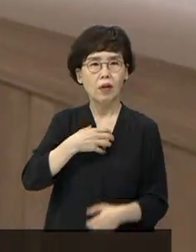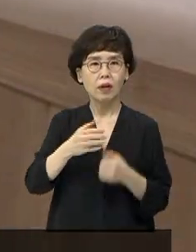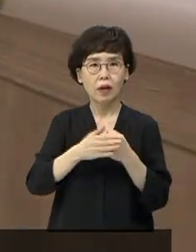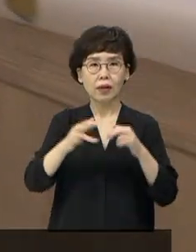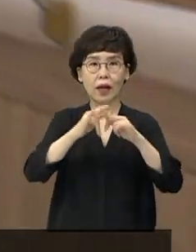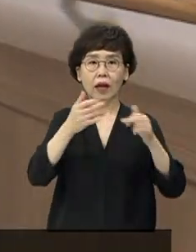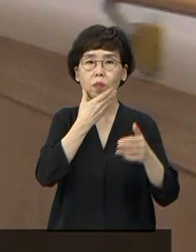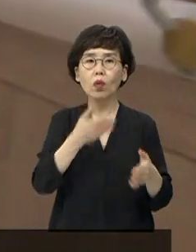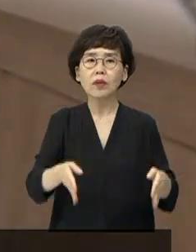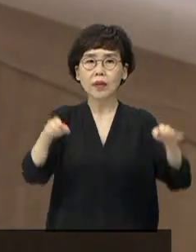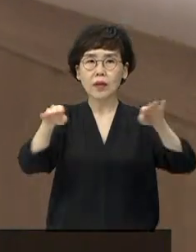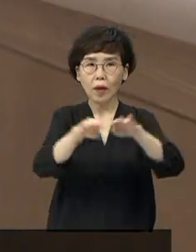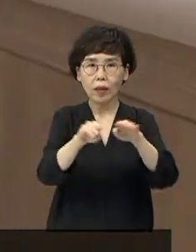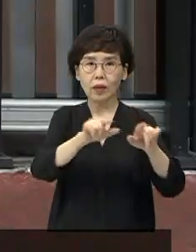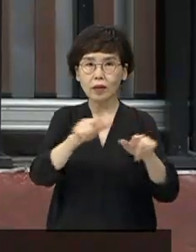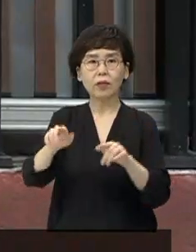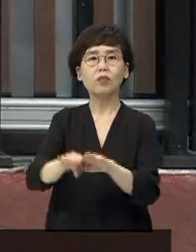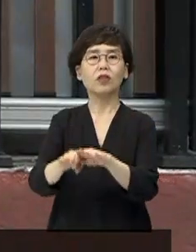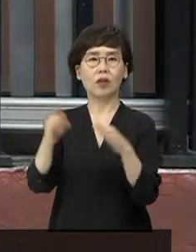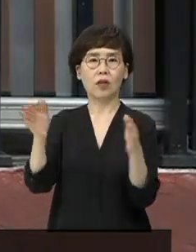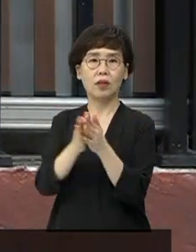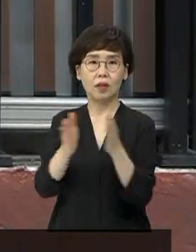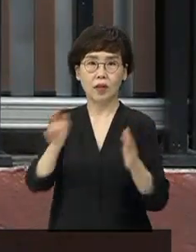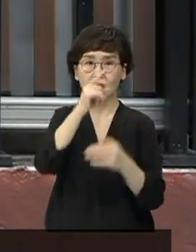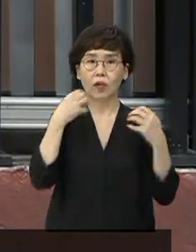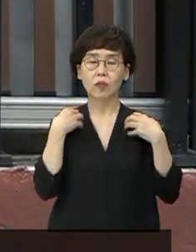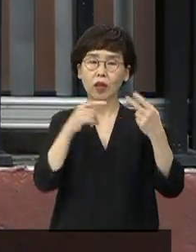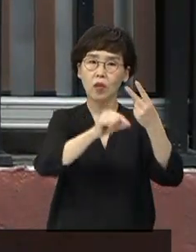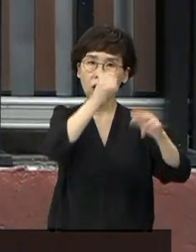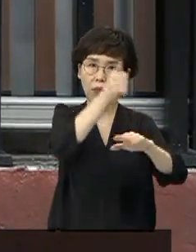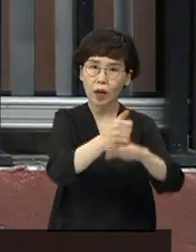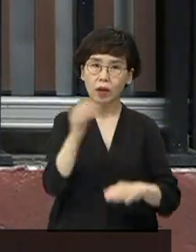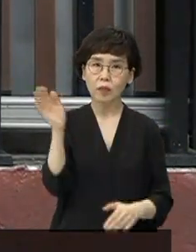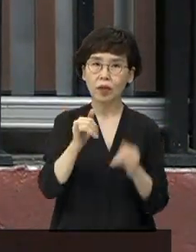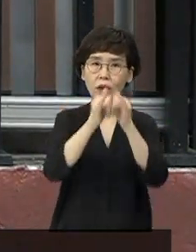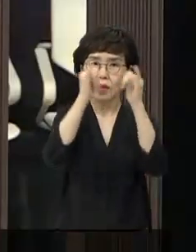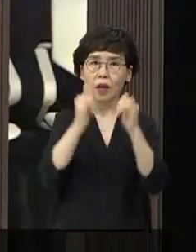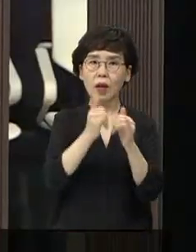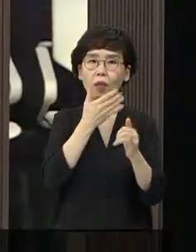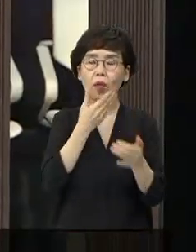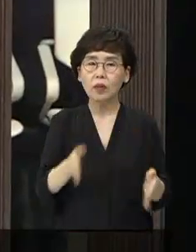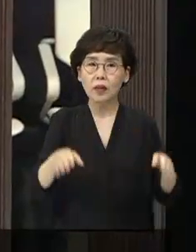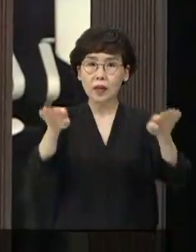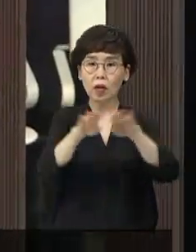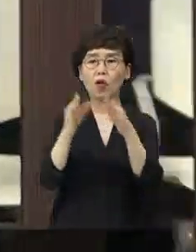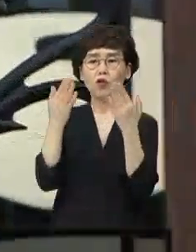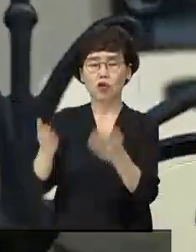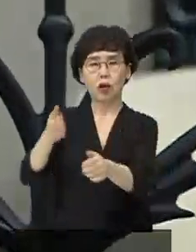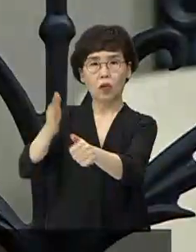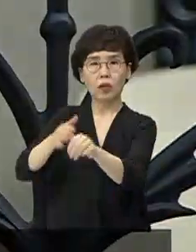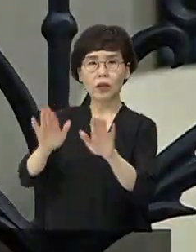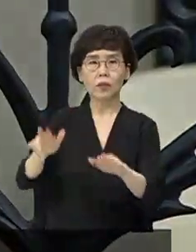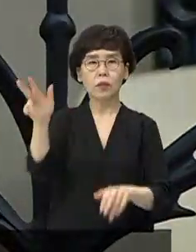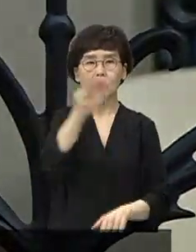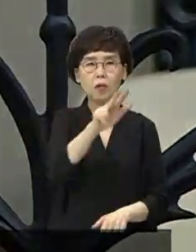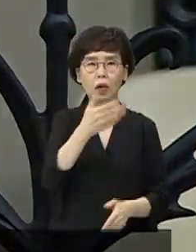운영을 재개하기로 했습니다. 정부는 2월 말부터 사회복지시설 휴관을 권고했고 현재 전국의 복지시설 11만 곳